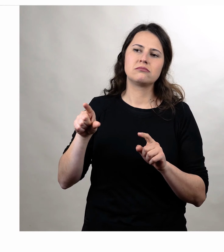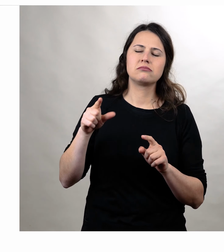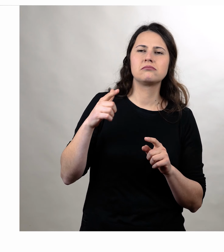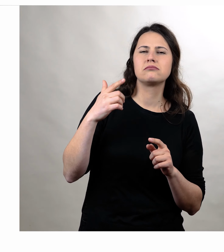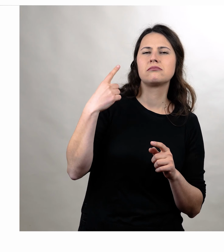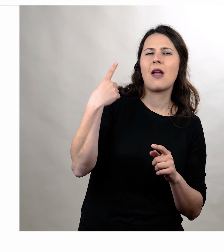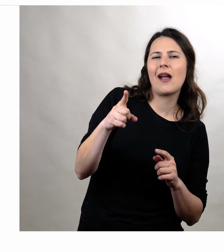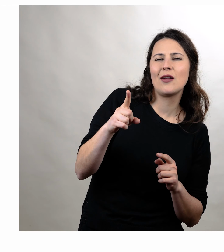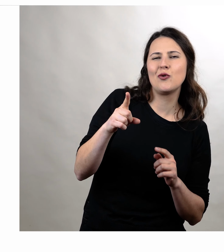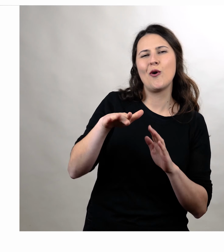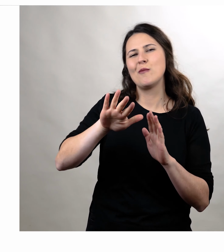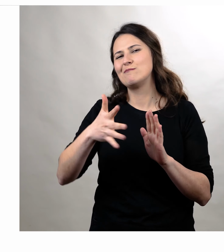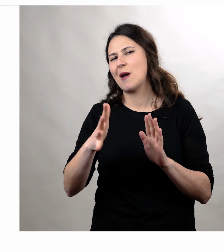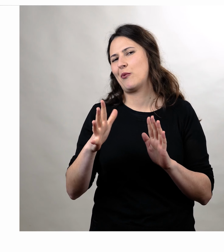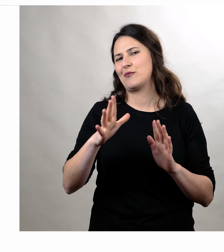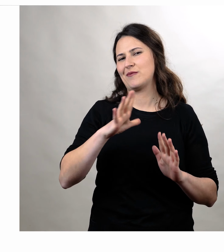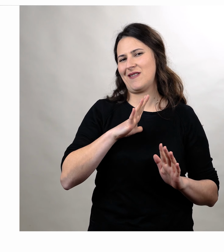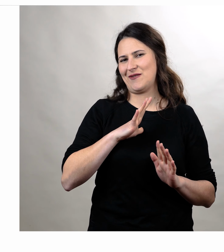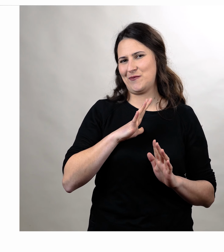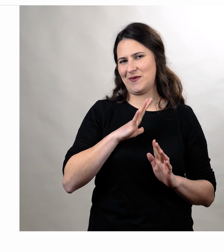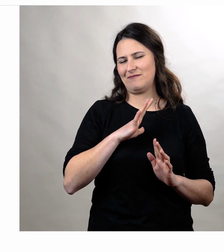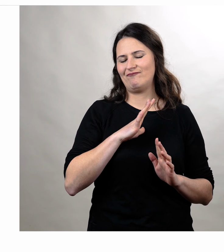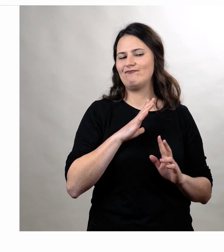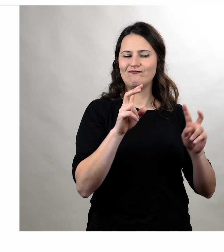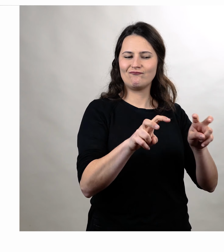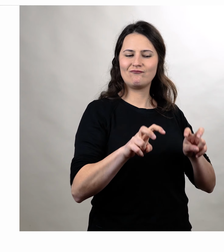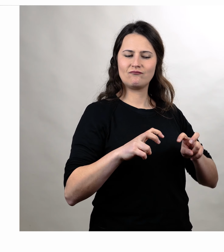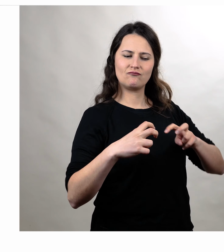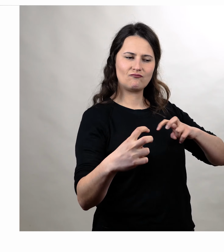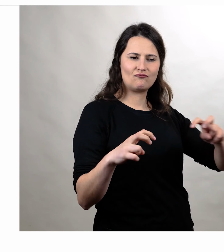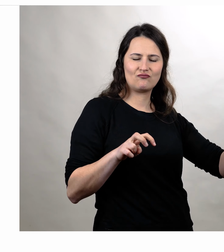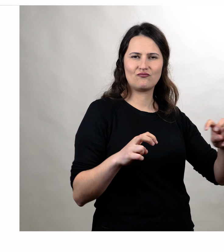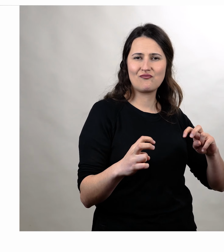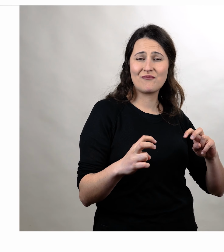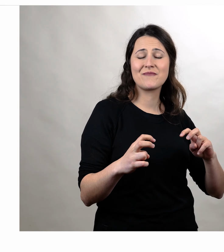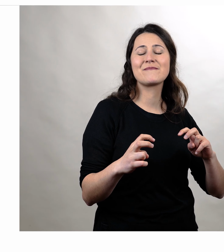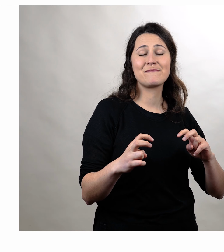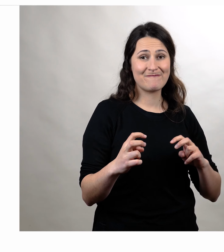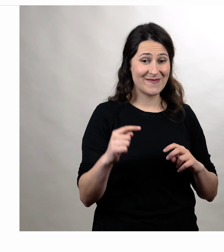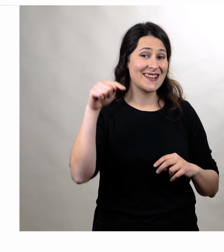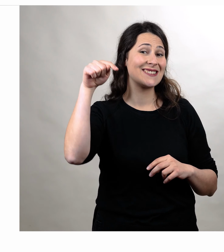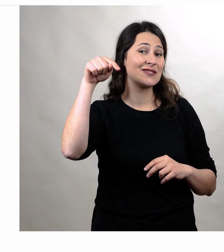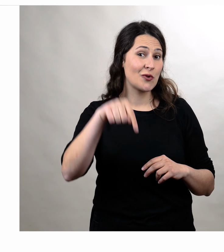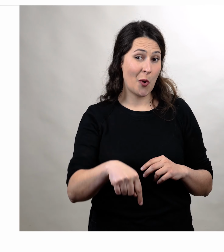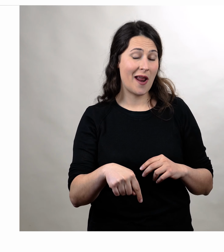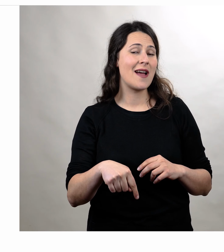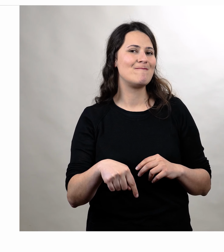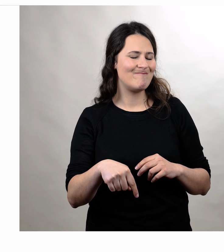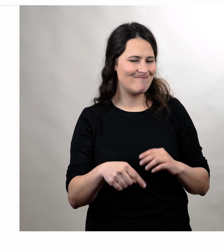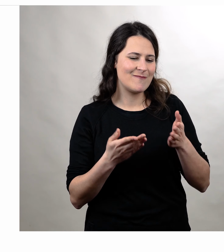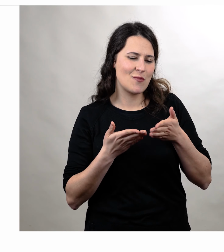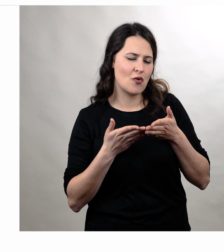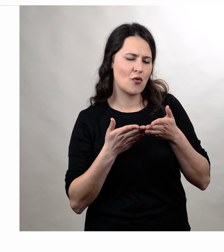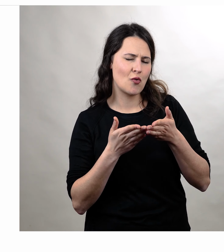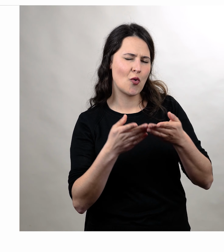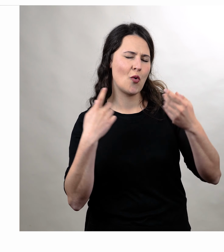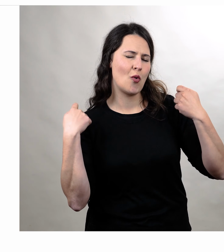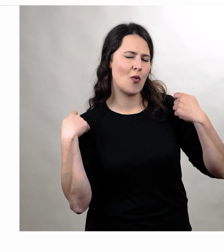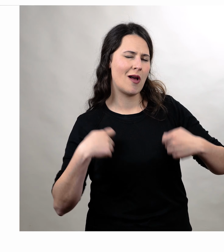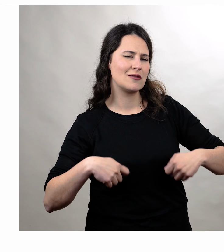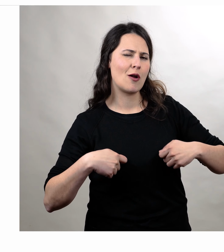Αυτές οι ανέσεις ήταν πολύ περιορισμένες σε σύγκριση με τις σύγχρονες κρουαζιέρες.